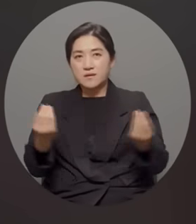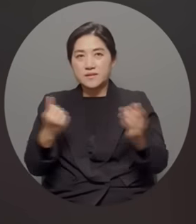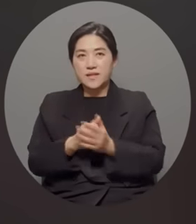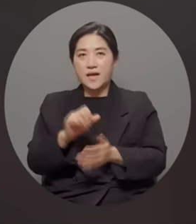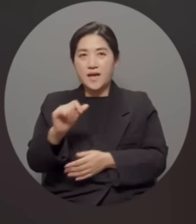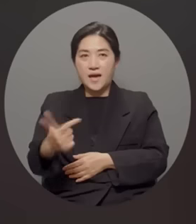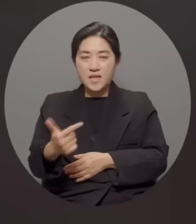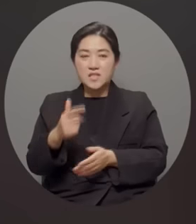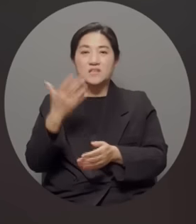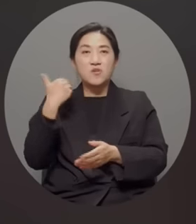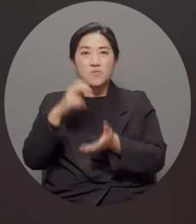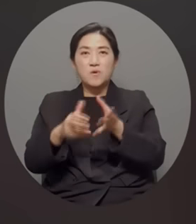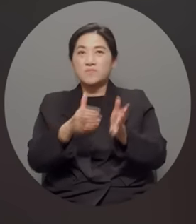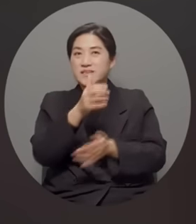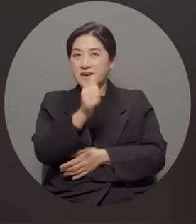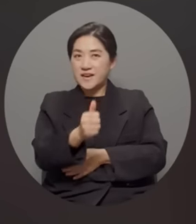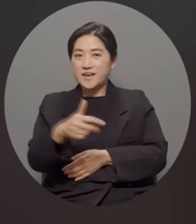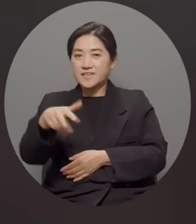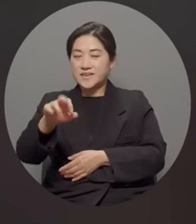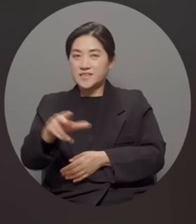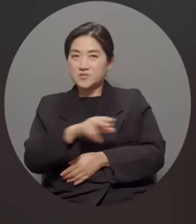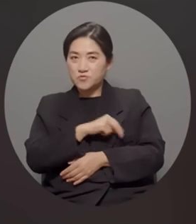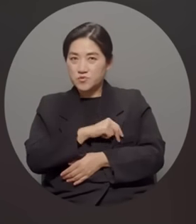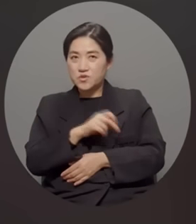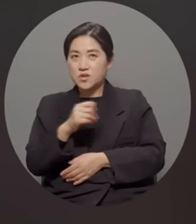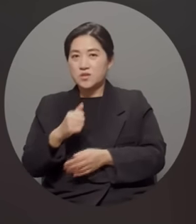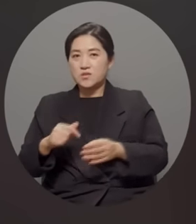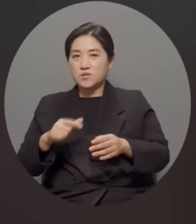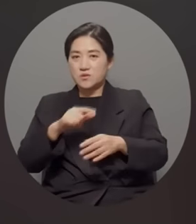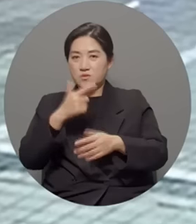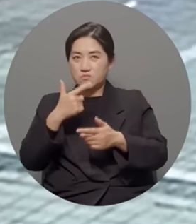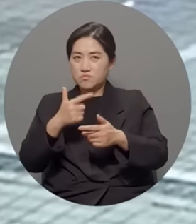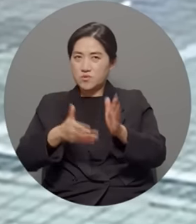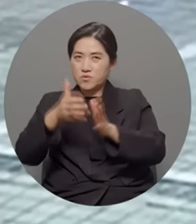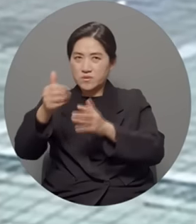윤석열 대통령과의 만찬 이후 한동훈 당시 법무부 장관과 장제원 의원,